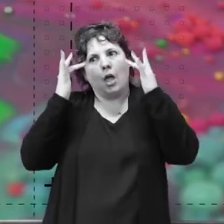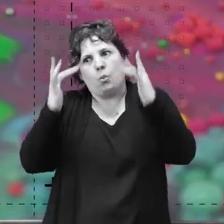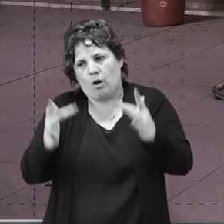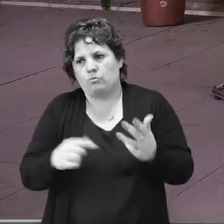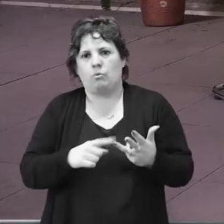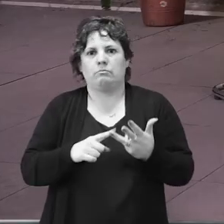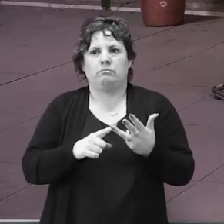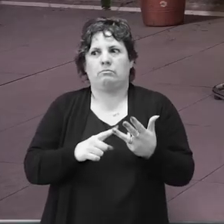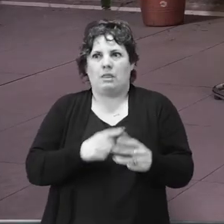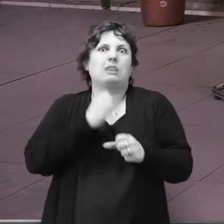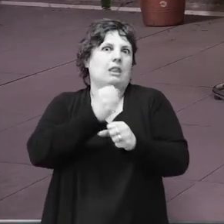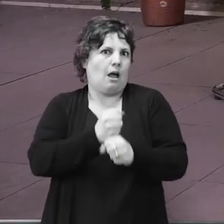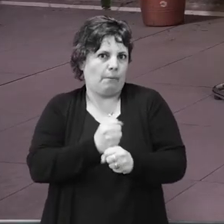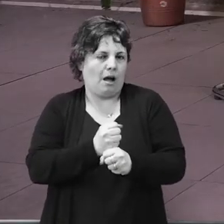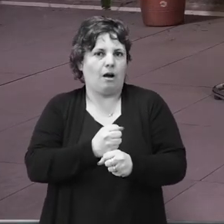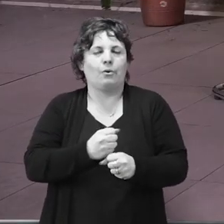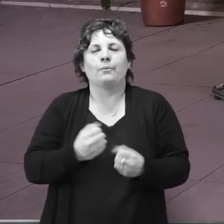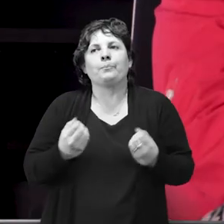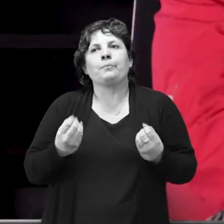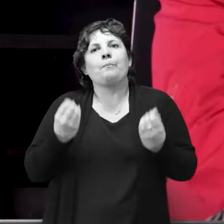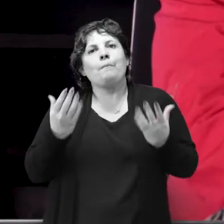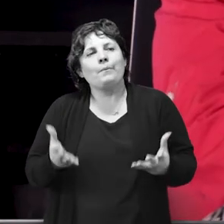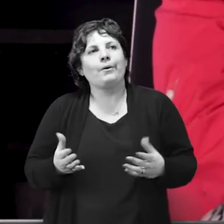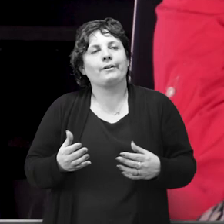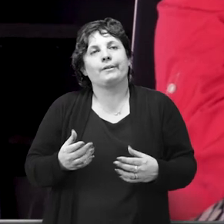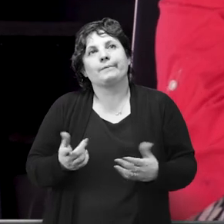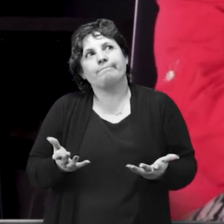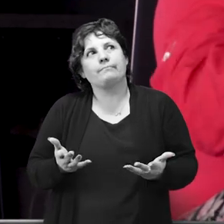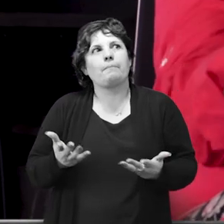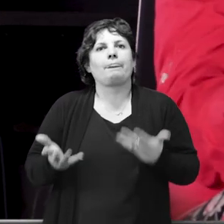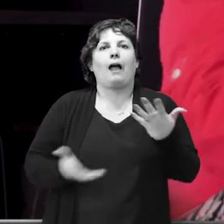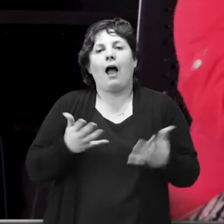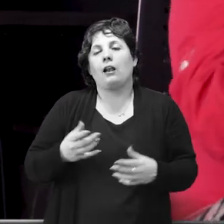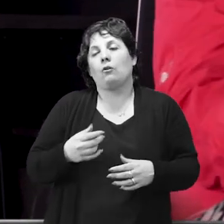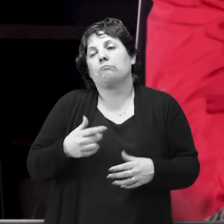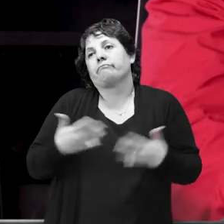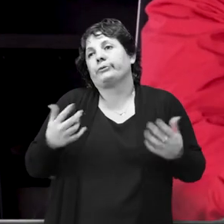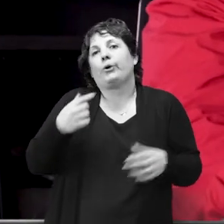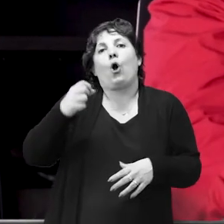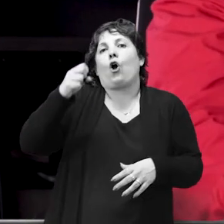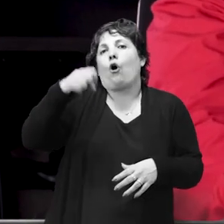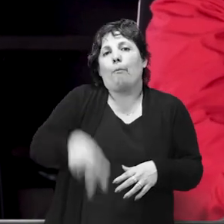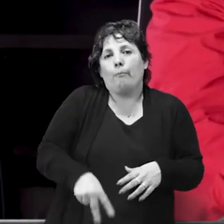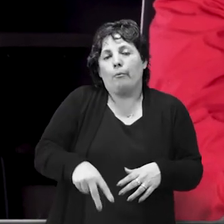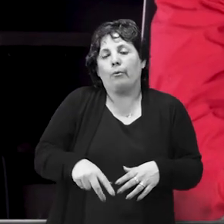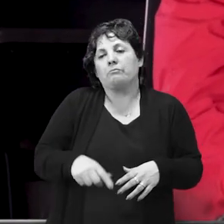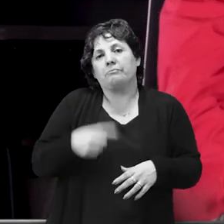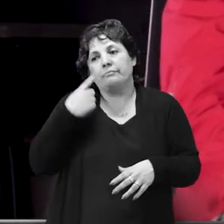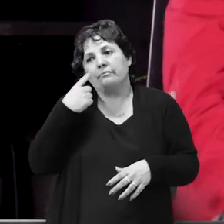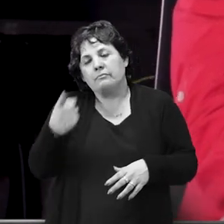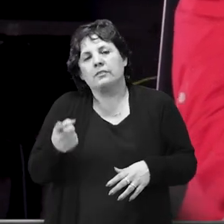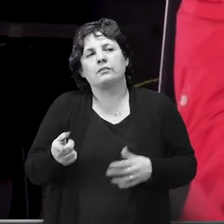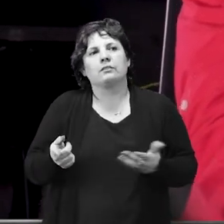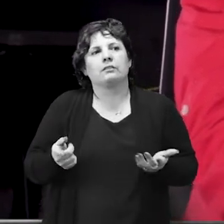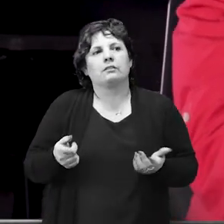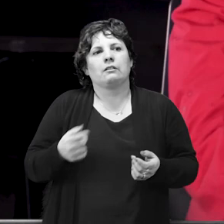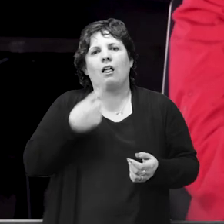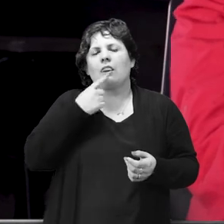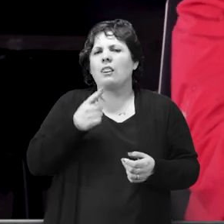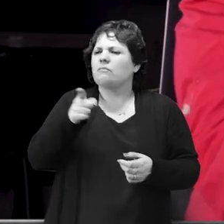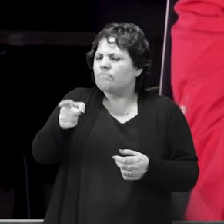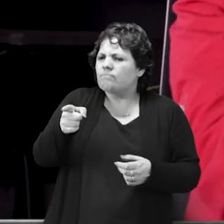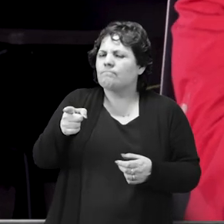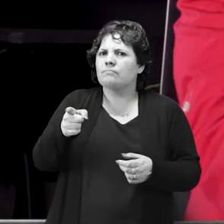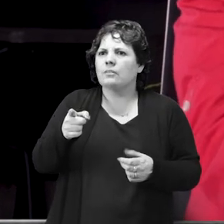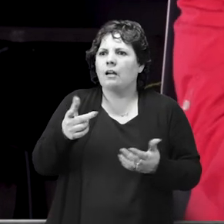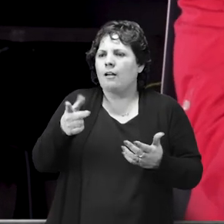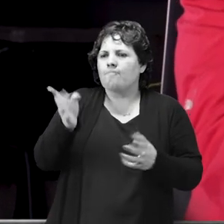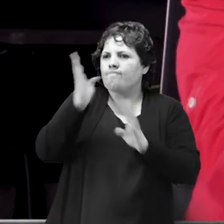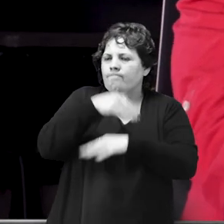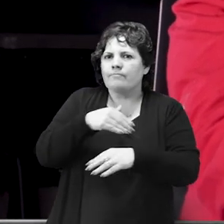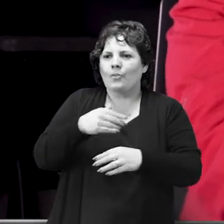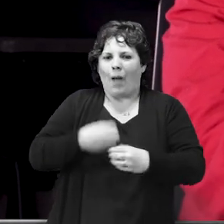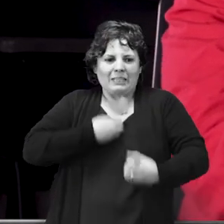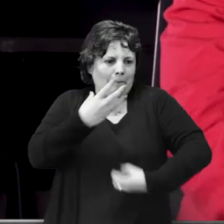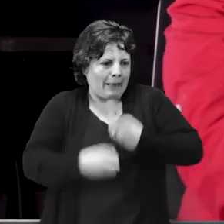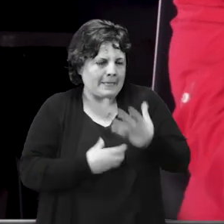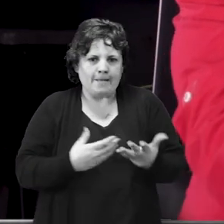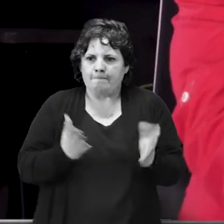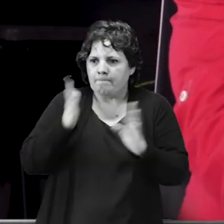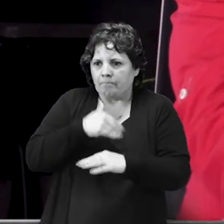Algo que es muy frecuente en los contextos recepción es que los migrantes tienen pocos espacios para organizarse y expresarse